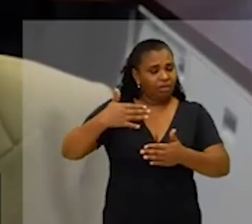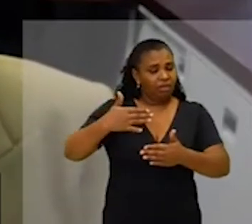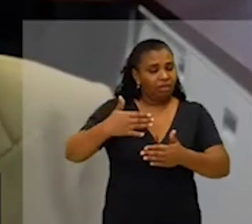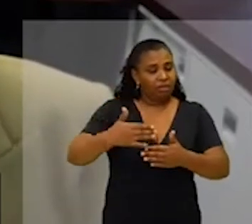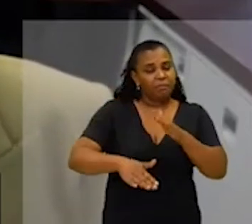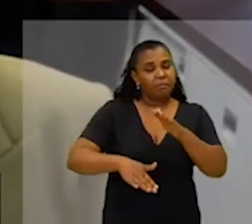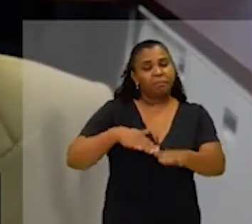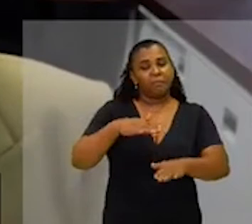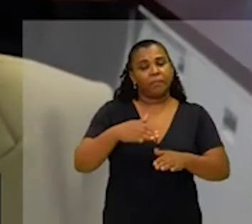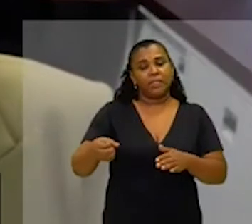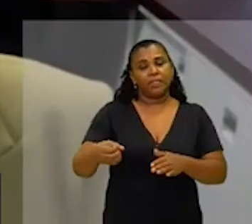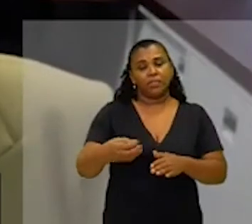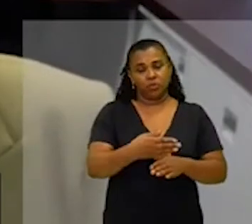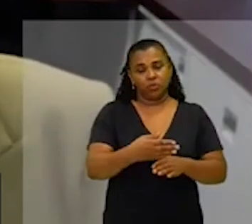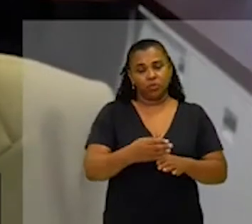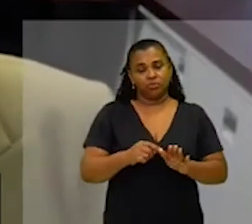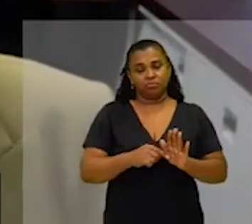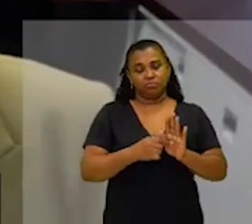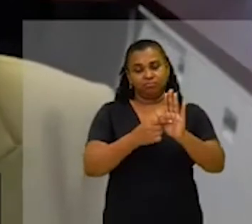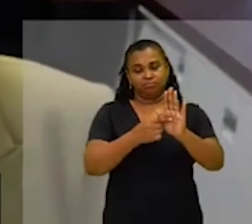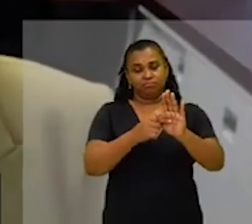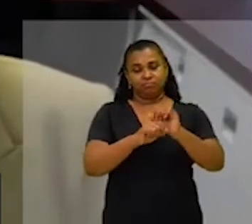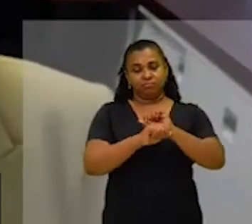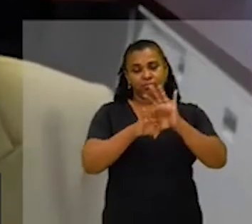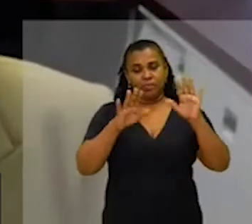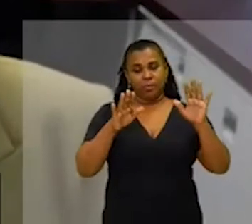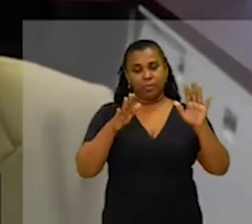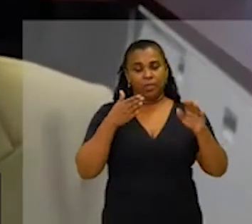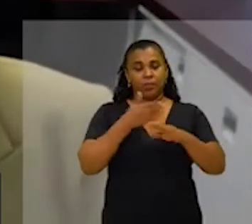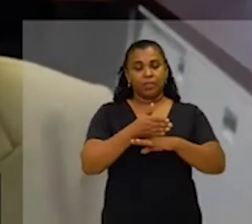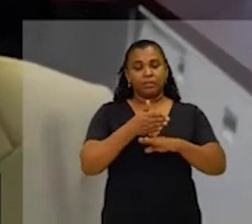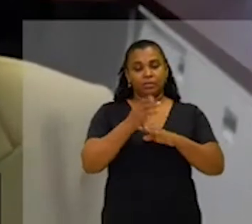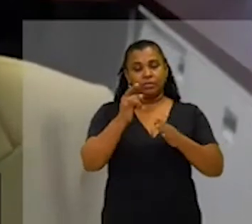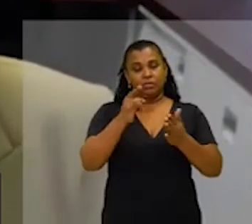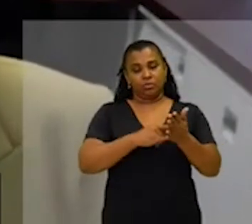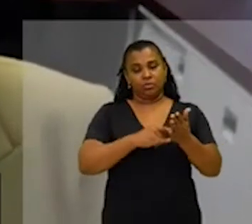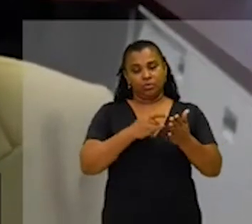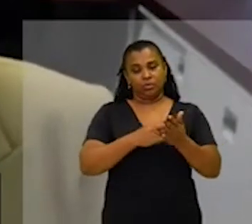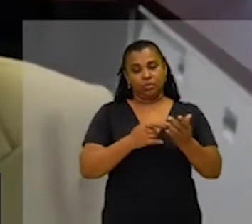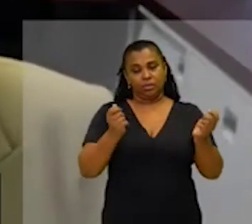fácil pública visível até o acesso aos documentos que vão viabilizar mesmo esse controle social que